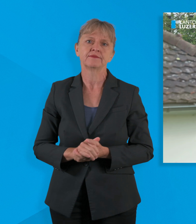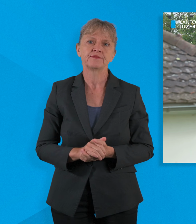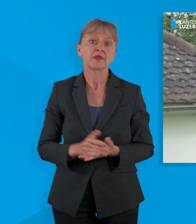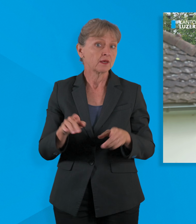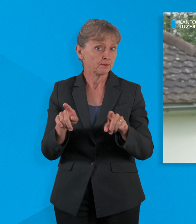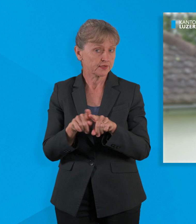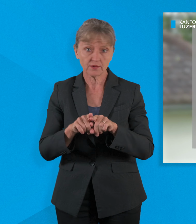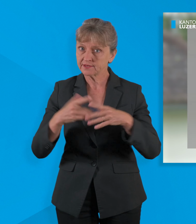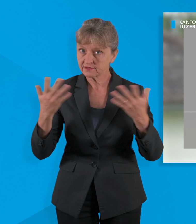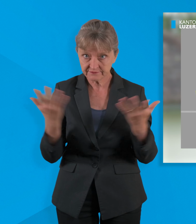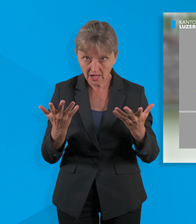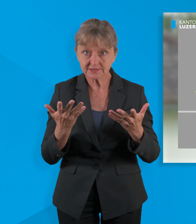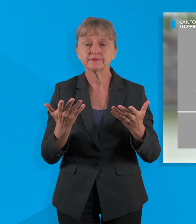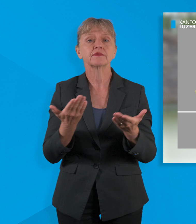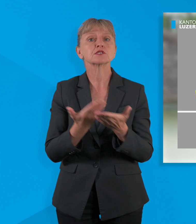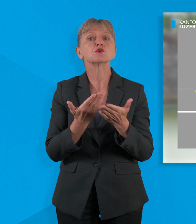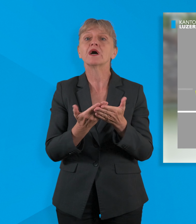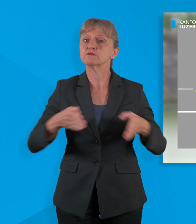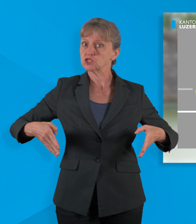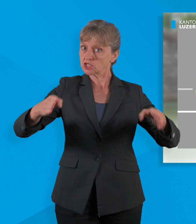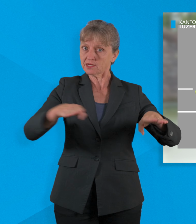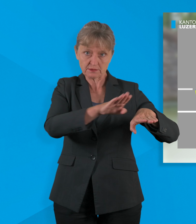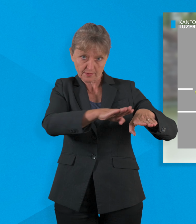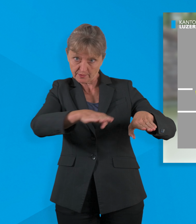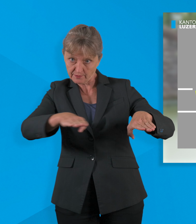Das bedeutet, dass beispielsweise auf einer mehrspurige Strasse